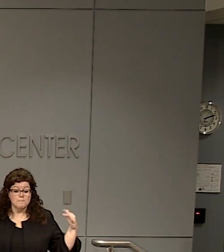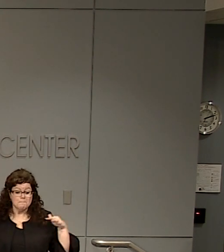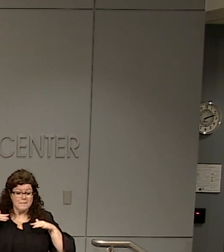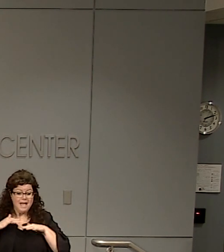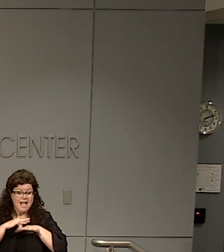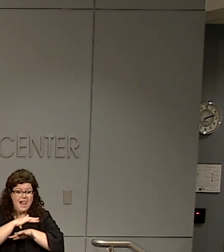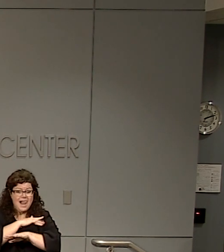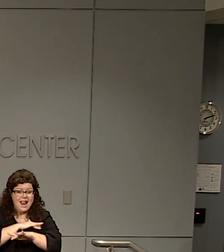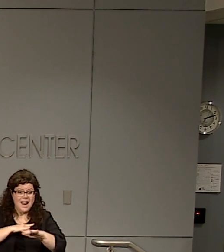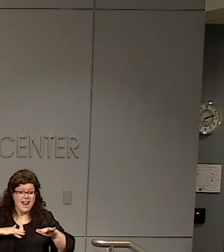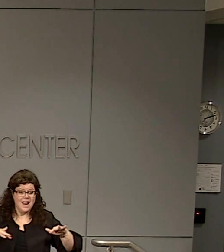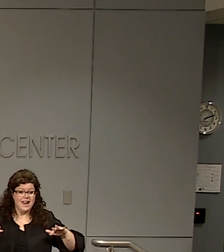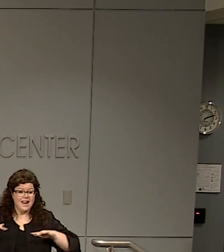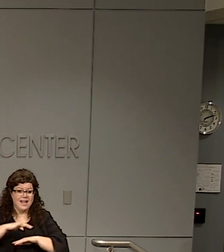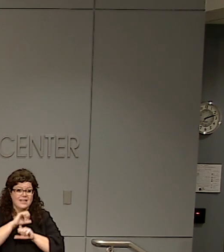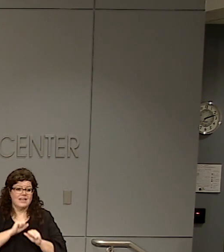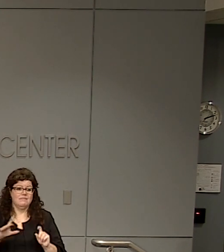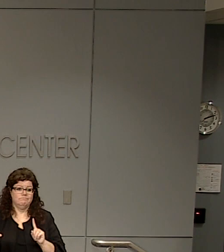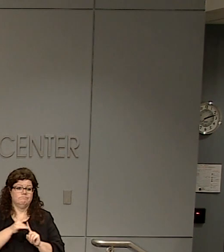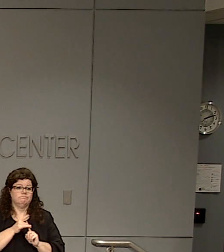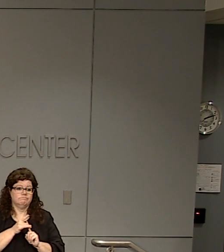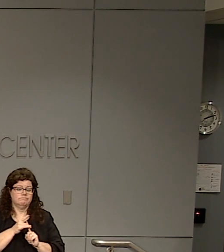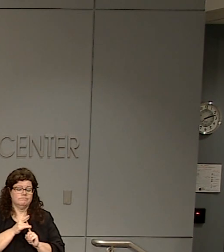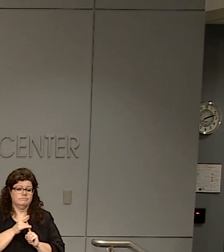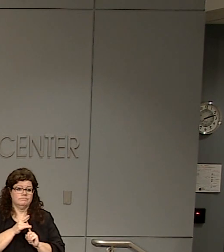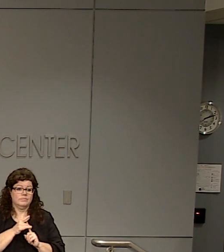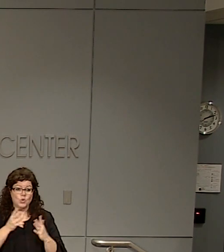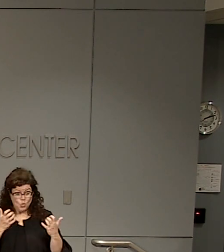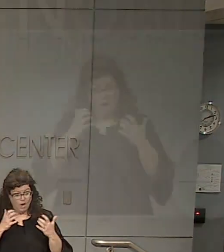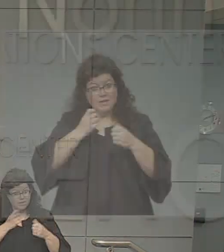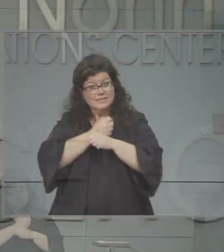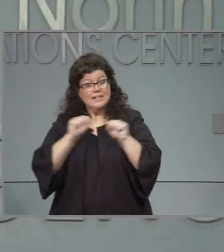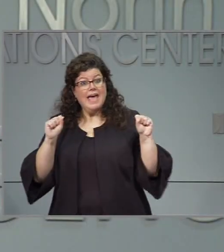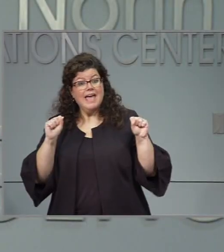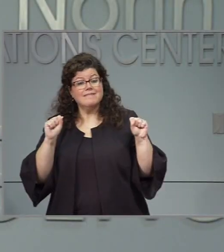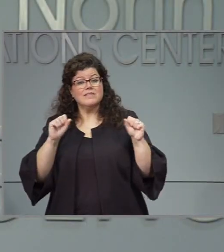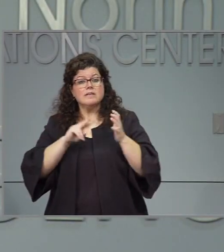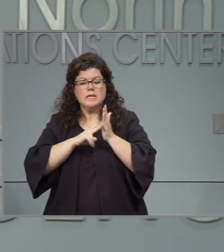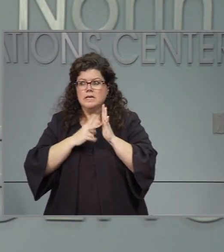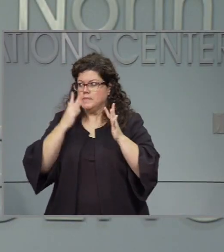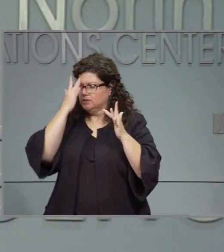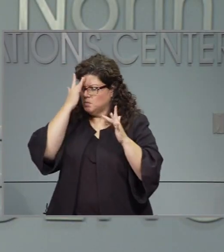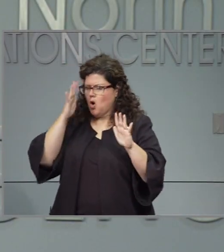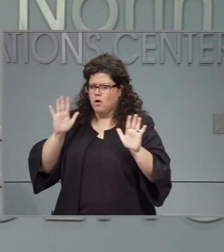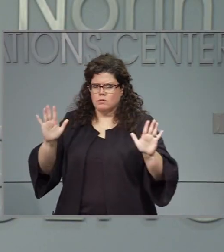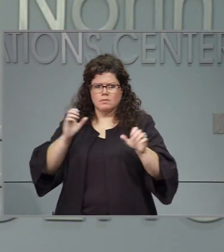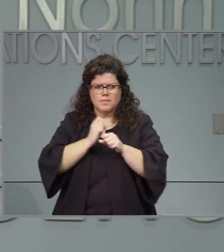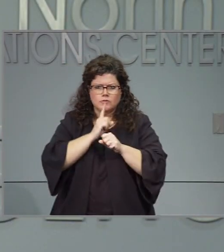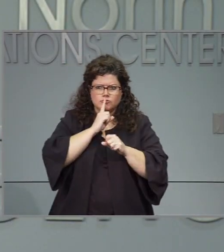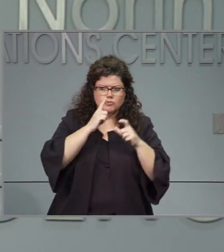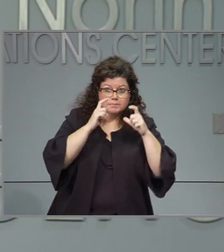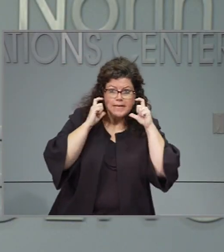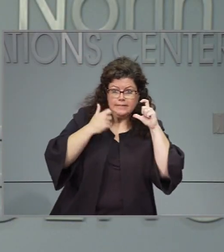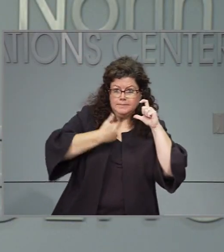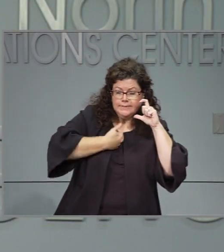riesgo de propagación de esta enfermedad, estar seguro que sí sería inteligente censi orando se de que en otros a su